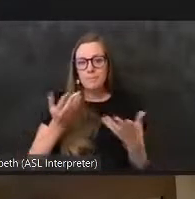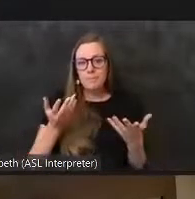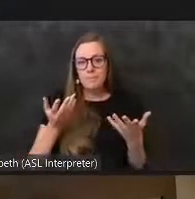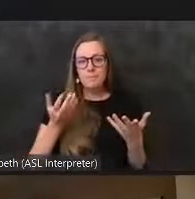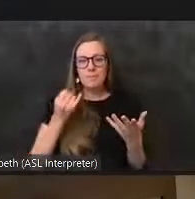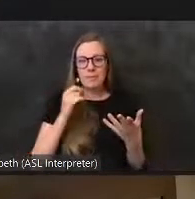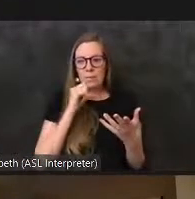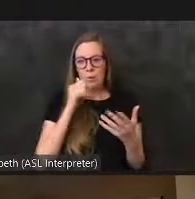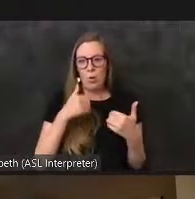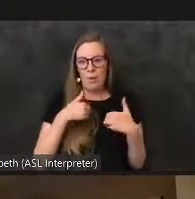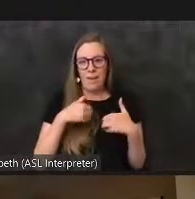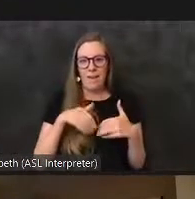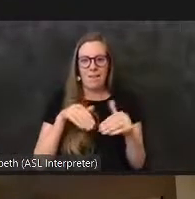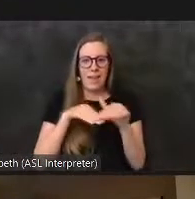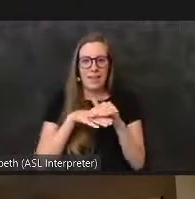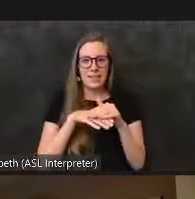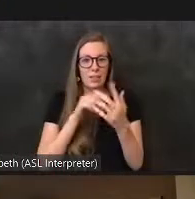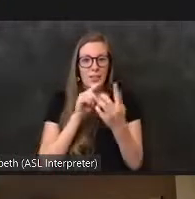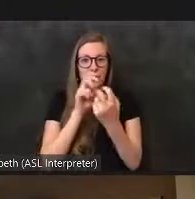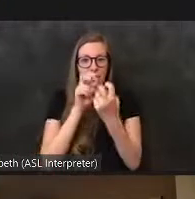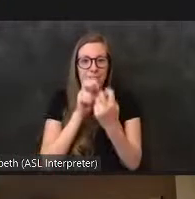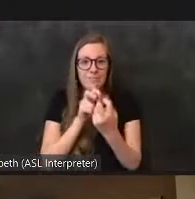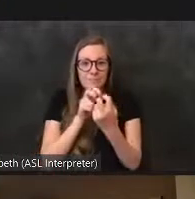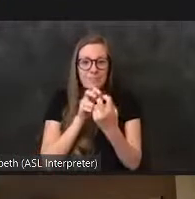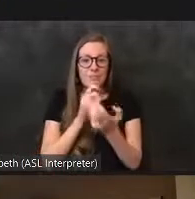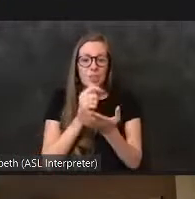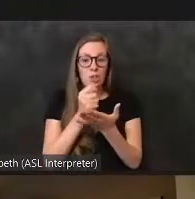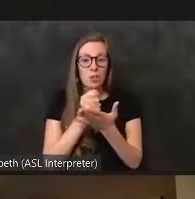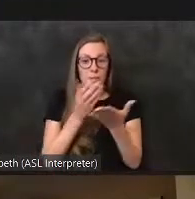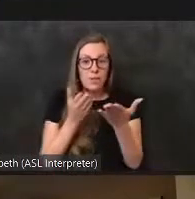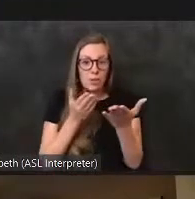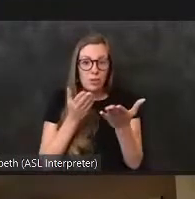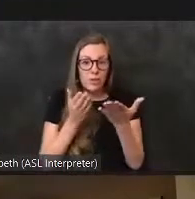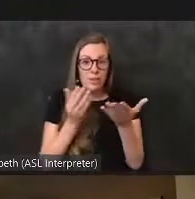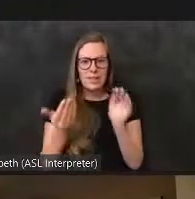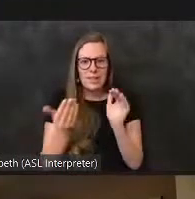Si tú no tienes acceso a un tratamiento en persona y servicios de la manera en que